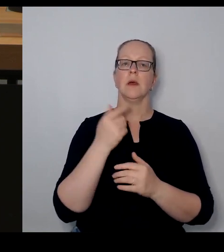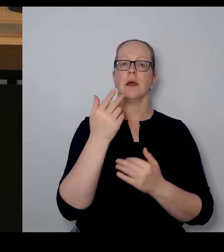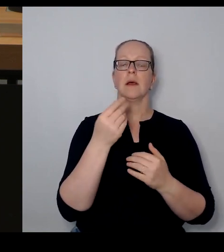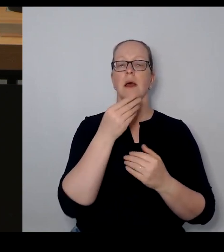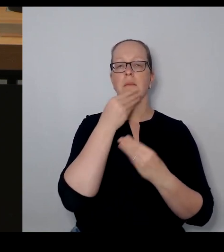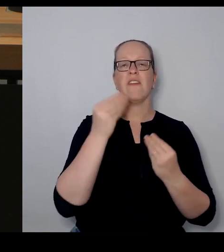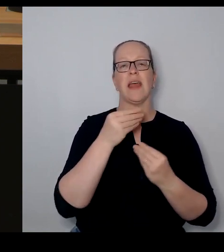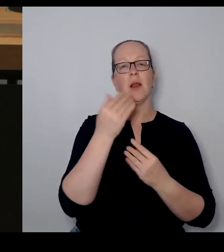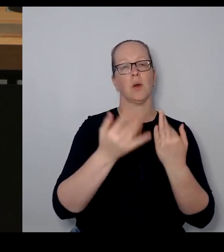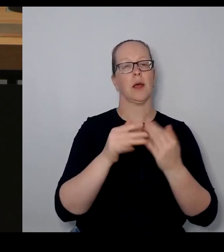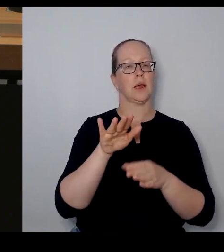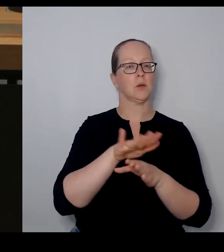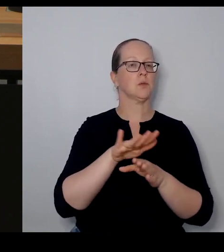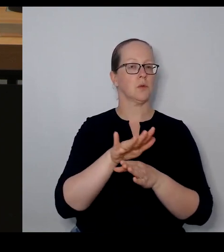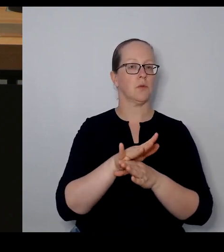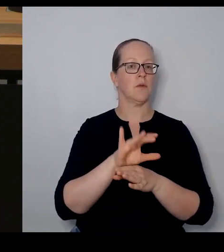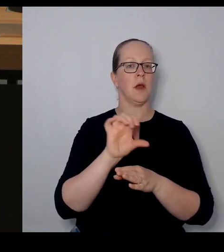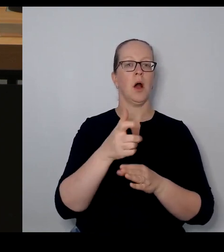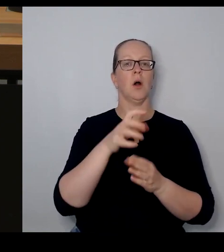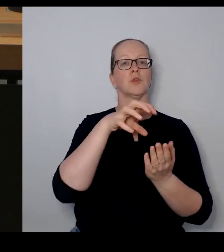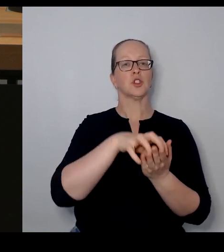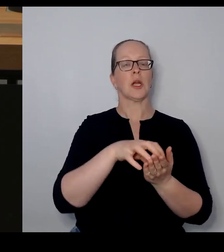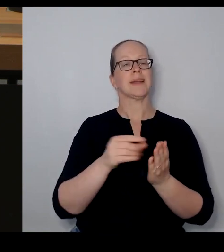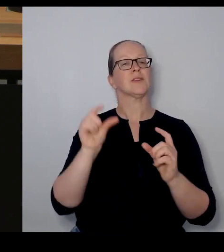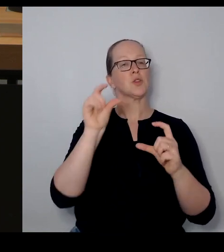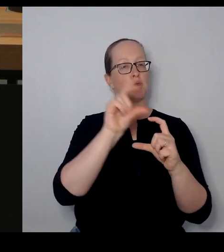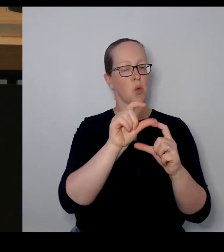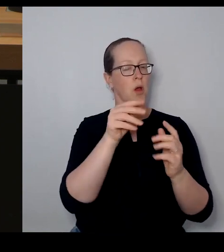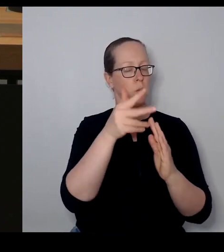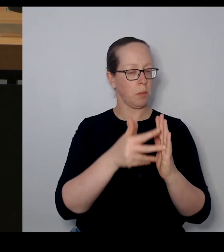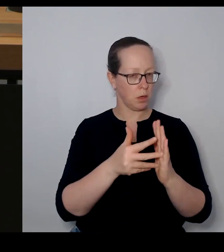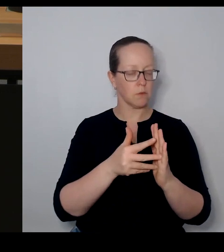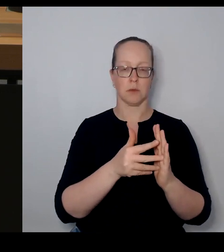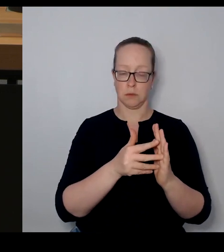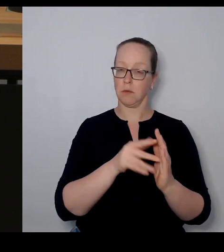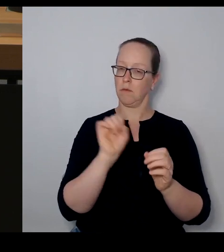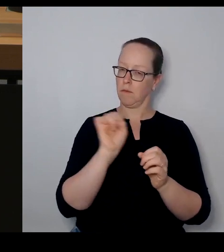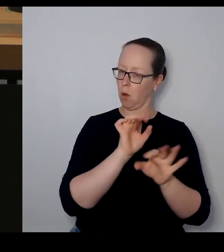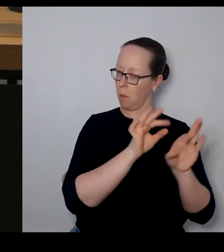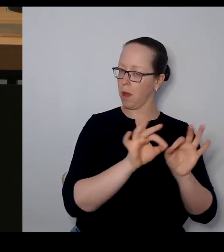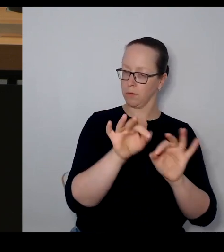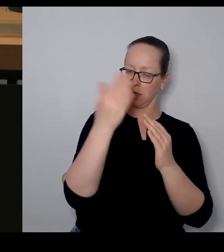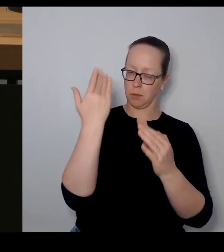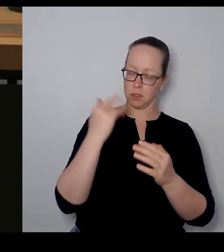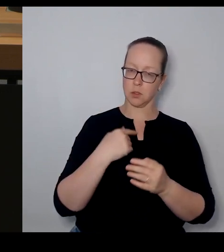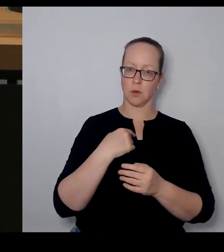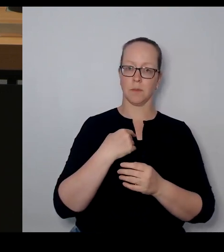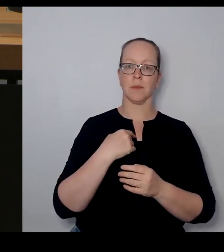eingeführt, um die Attraktivität des Landes Berlin als Arbeitgeber zu erhöhen und um sicher zu stellen, dass unsere Stadt über